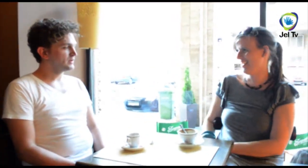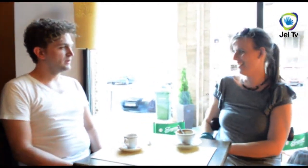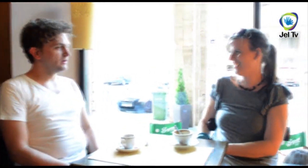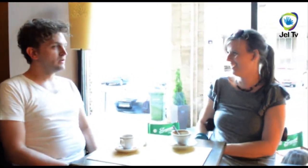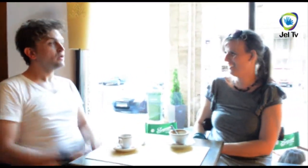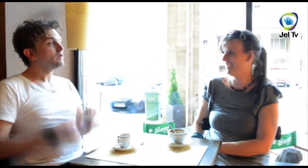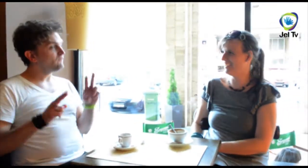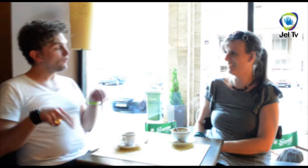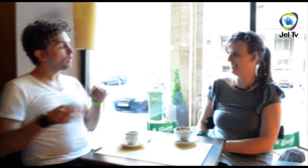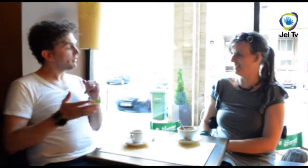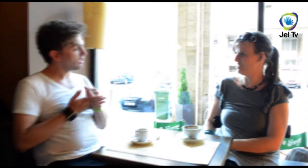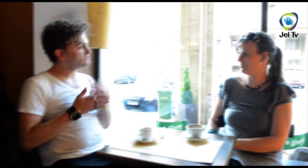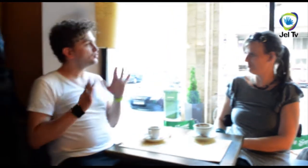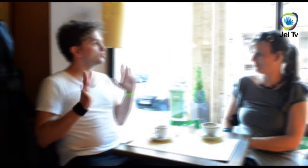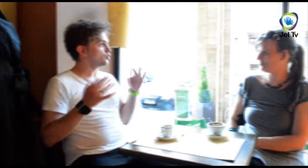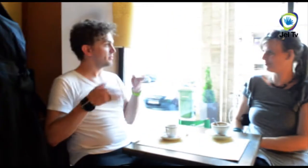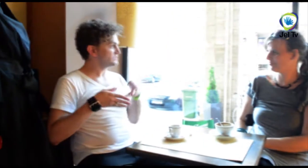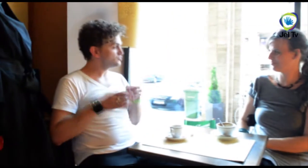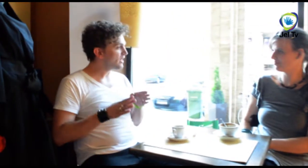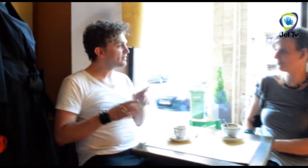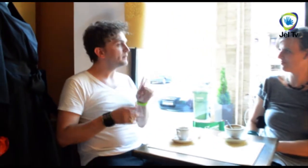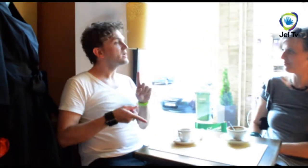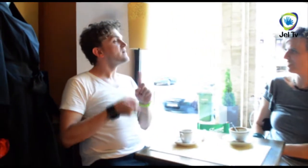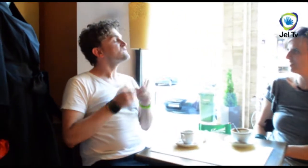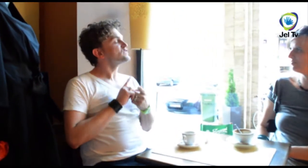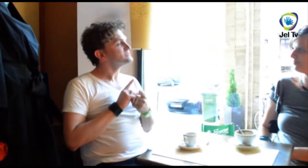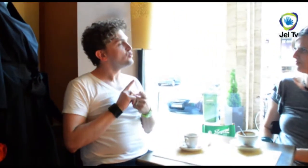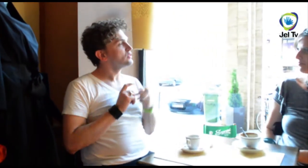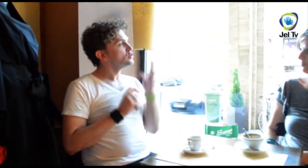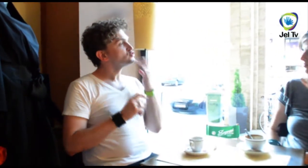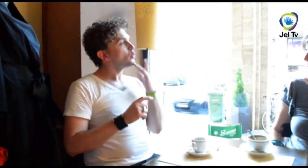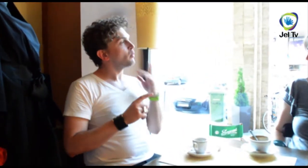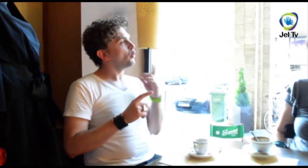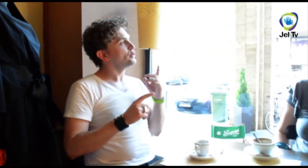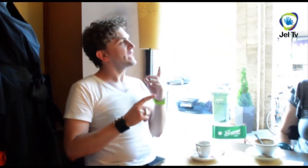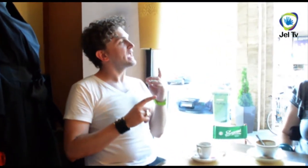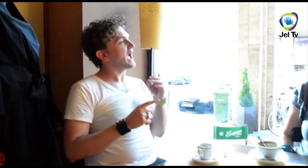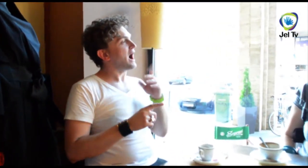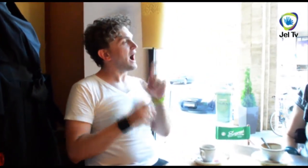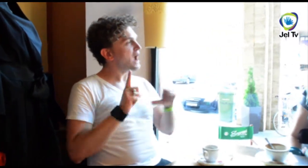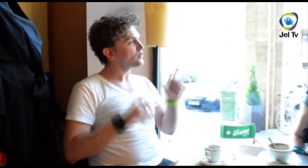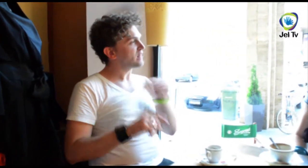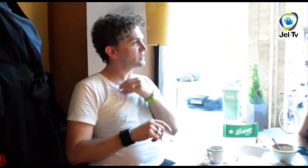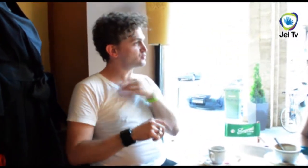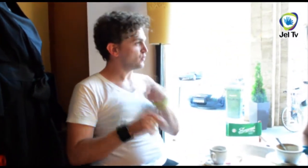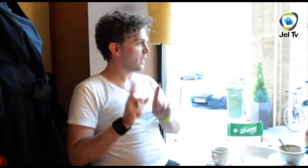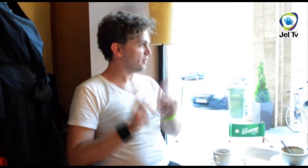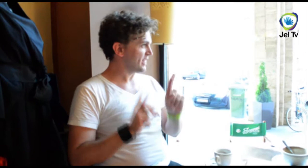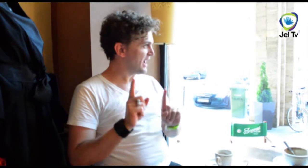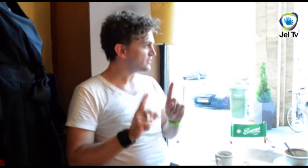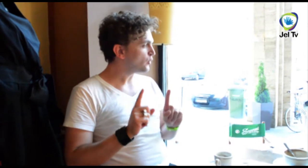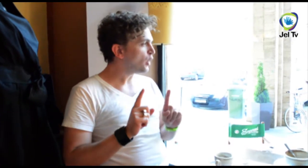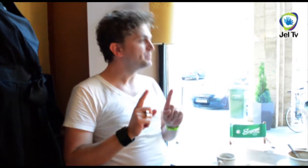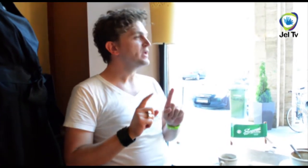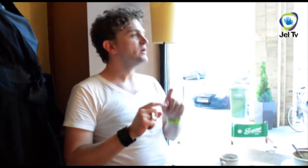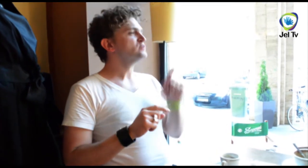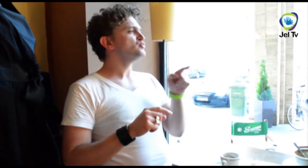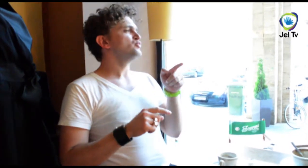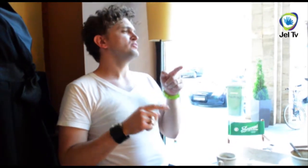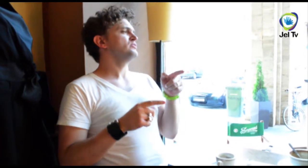Valóban Győrben születtem, de soproni siketek általános iskolájába jártam.